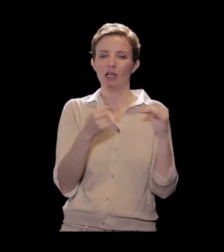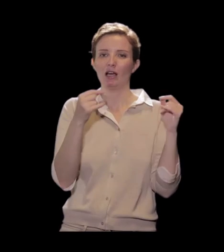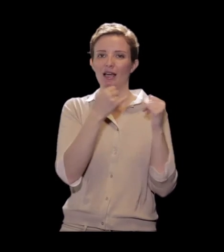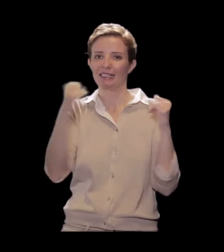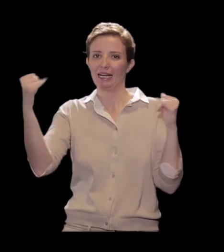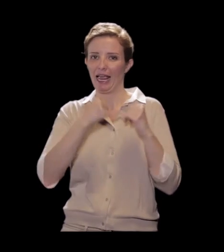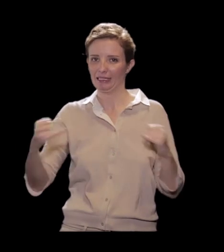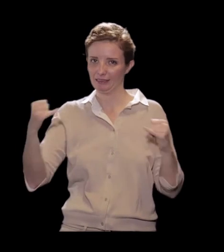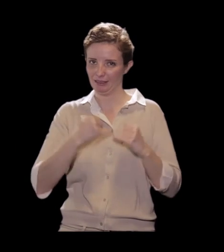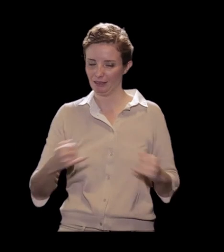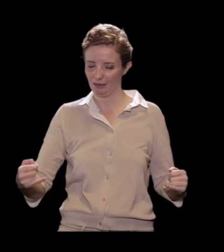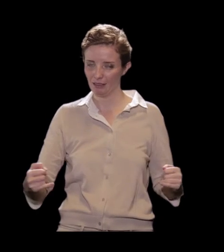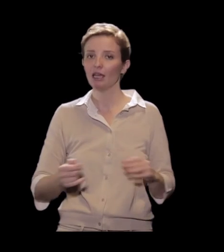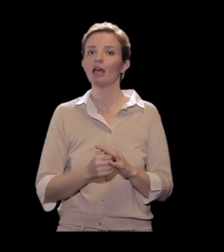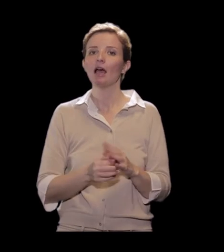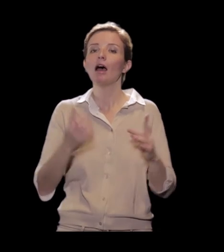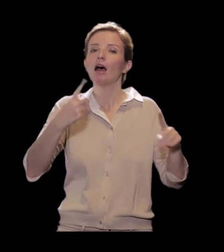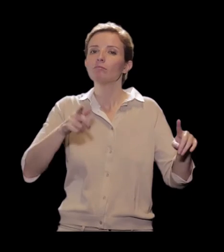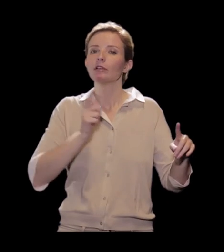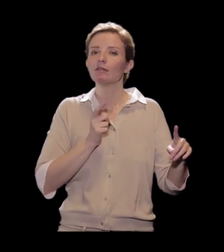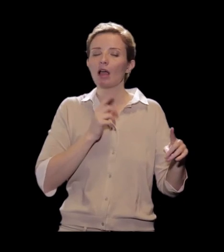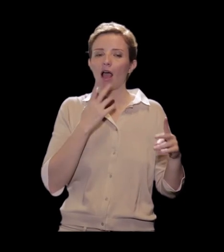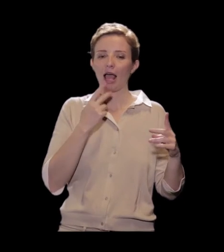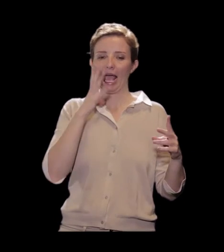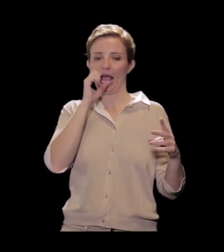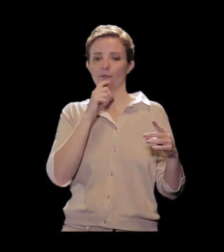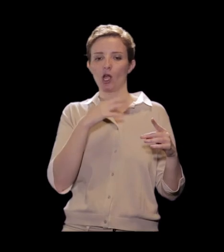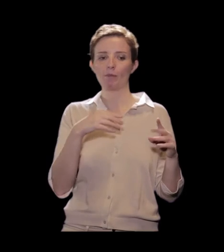è quello che ci fa distinguere le rette parallele dalle perpendicolari.